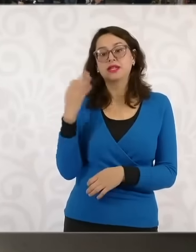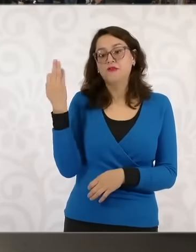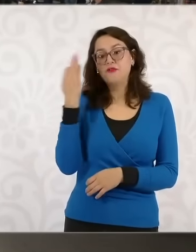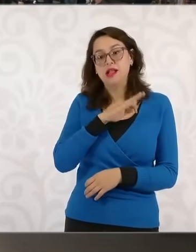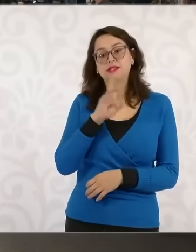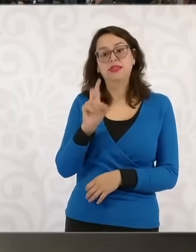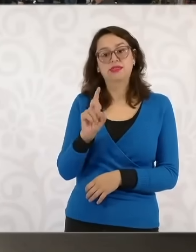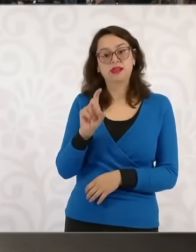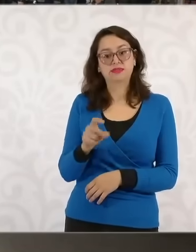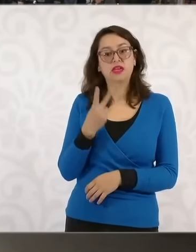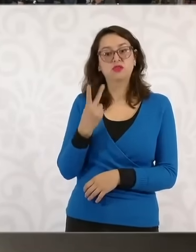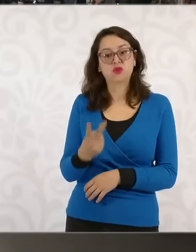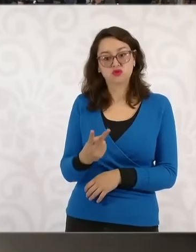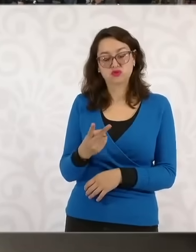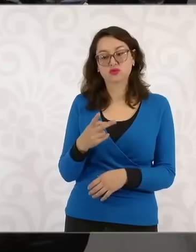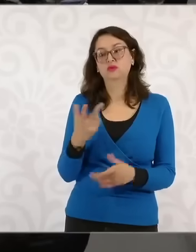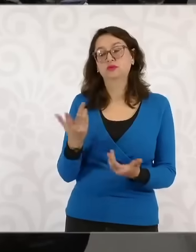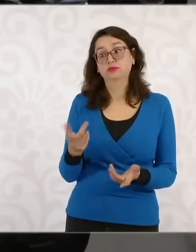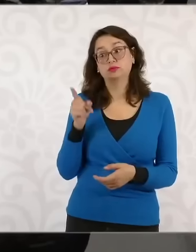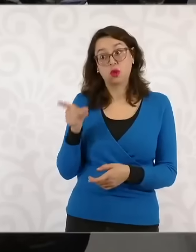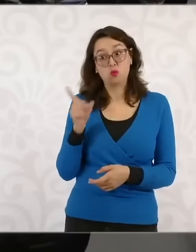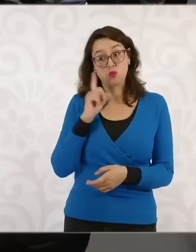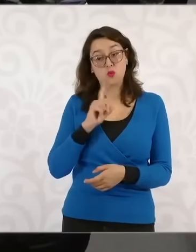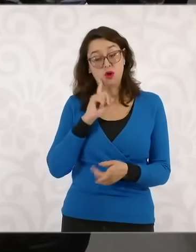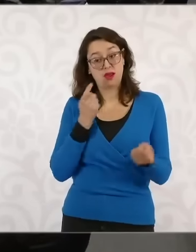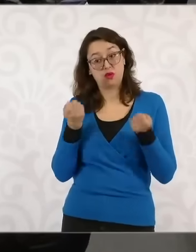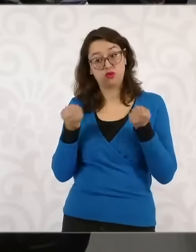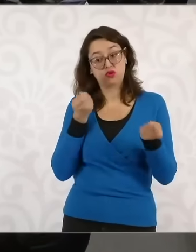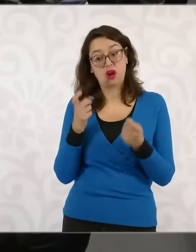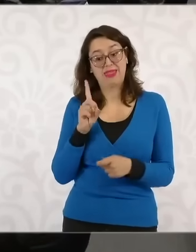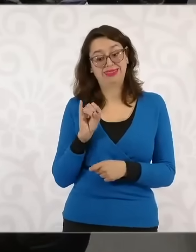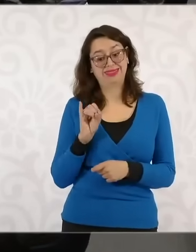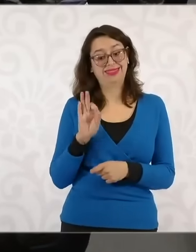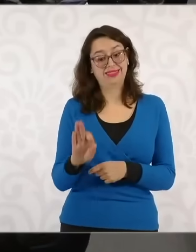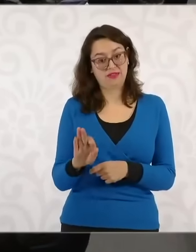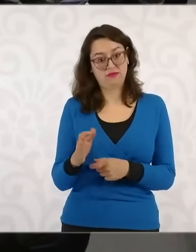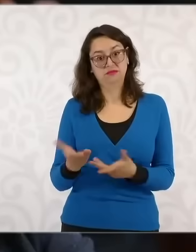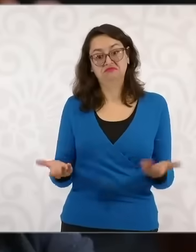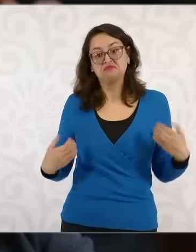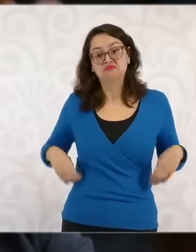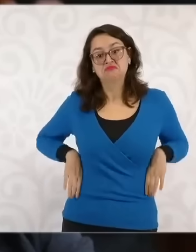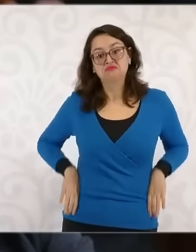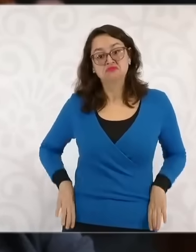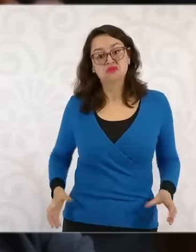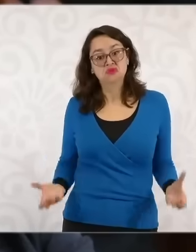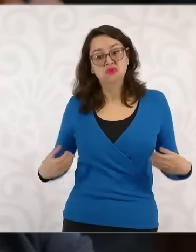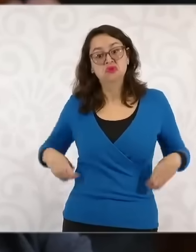recursos del DIF, eh, que fue ella directamente quien habría operado este desvío. Eh, saber si hay